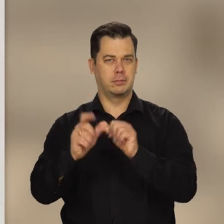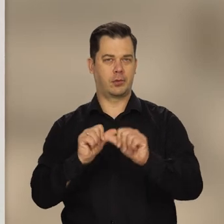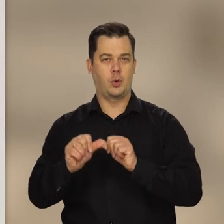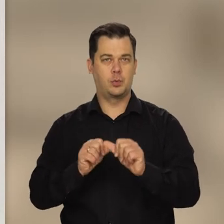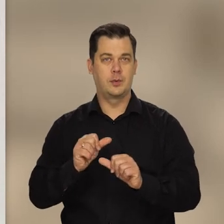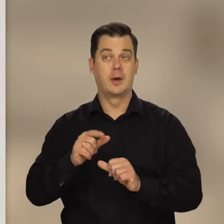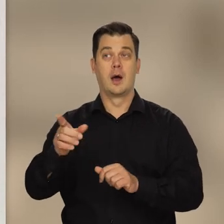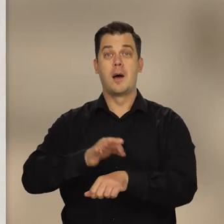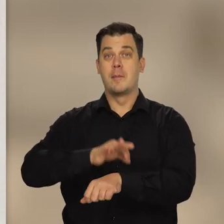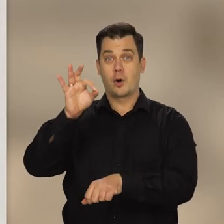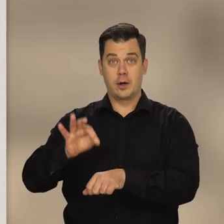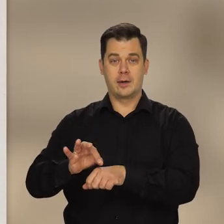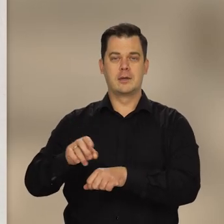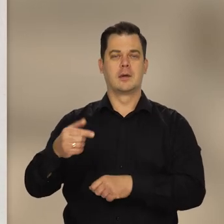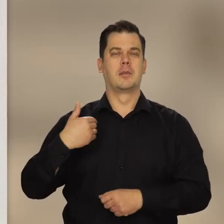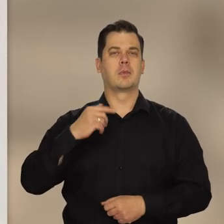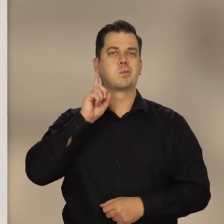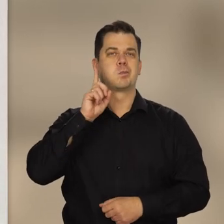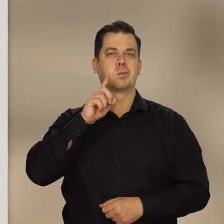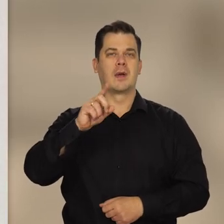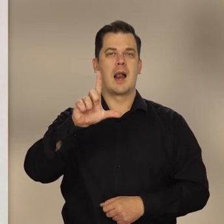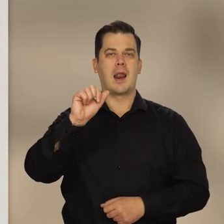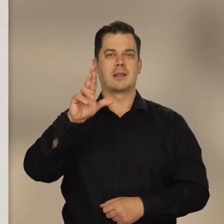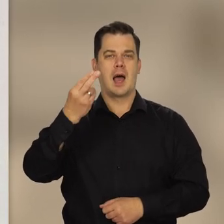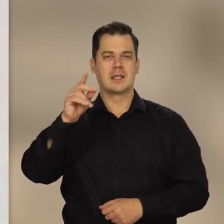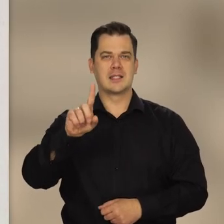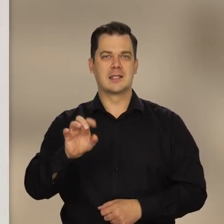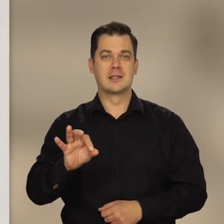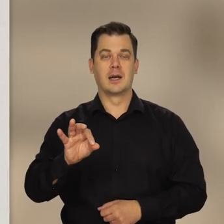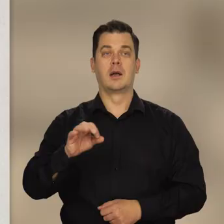został zaprojektowany przez Carla Ferdinanda Langhansa w stylu klasycyzmu.